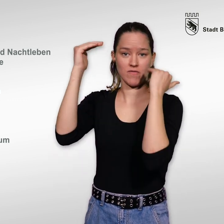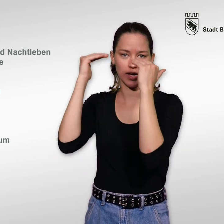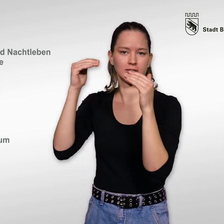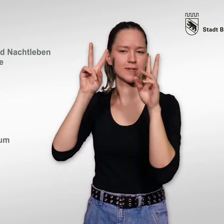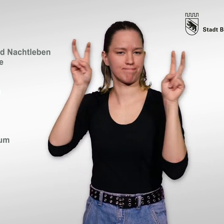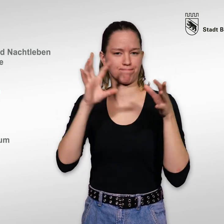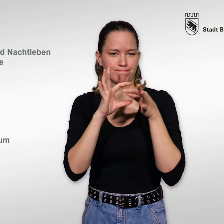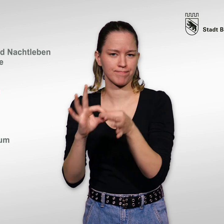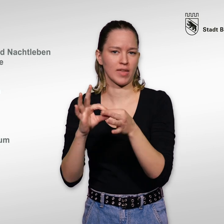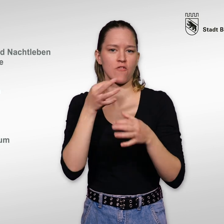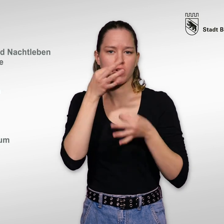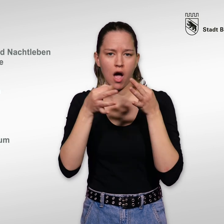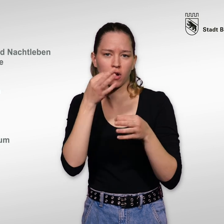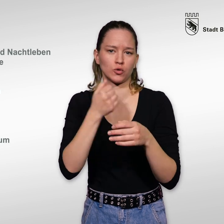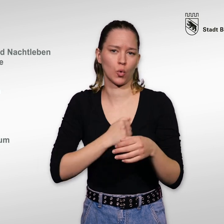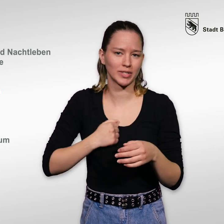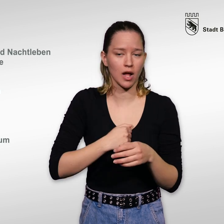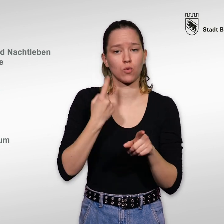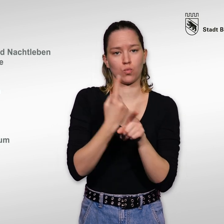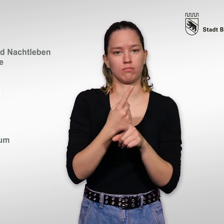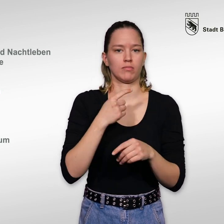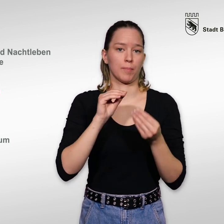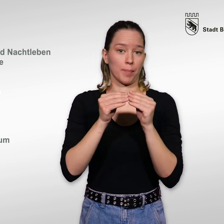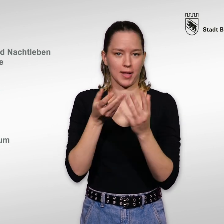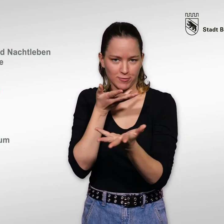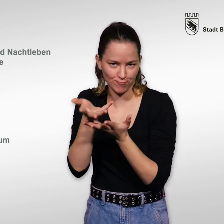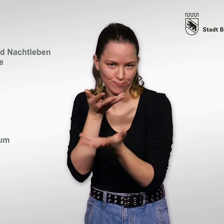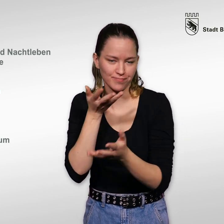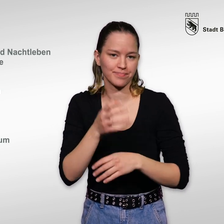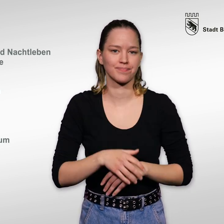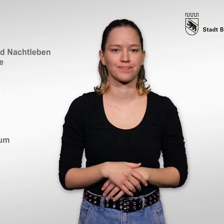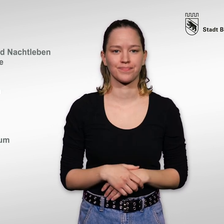und junge Erwachsene bei sozialen Fragen und Problemen.